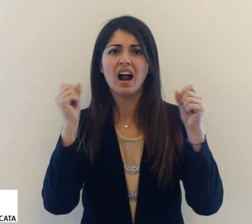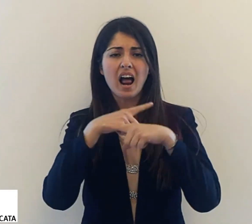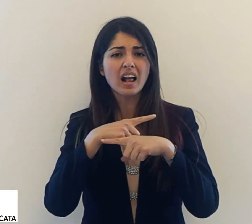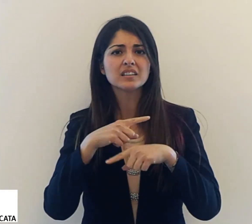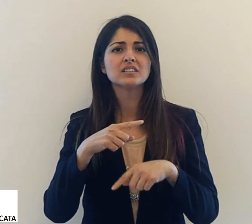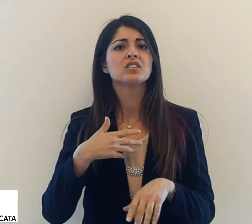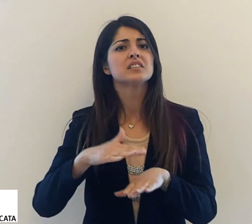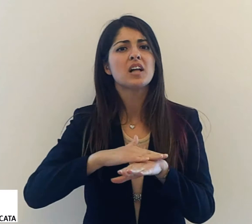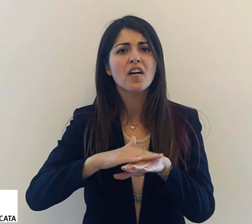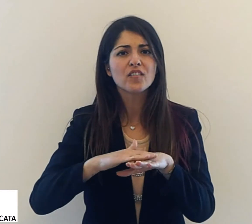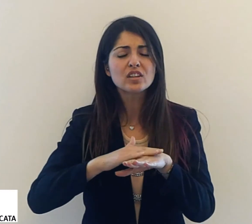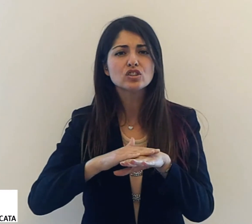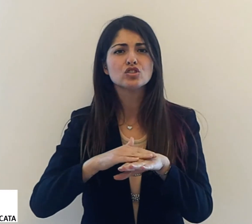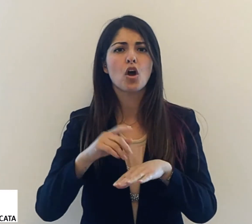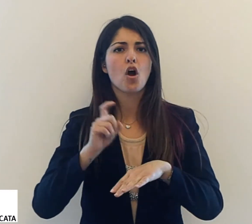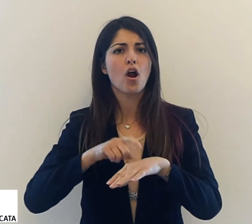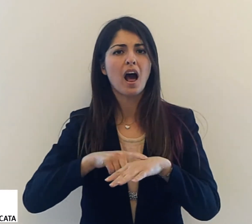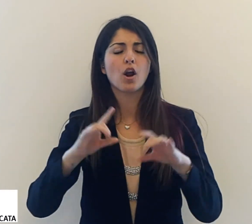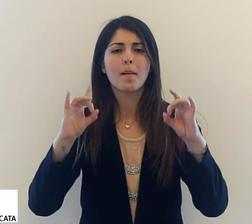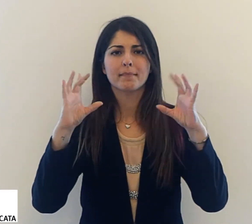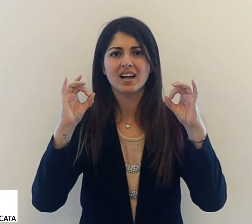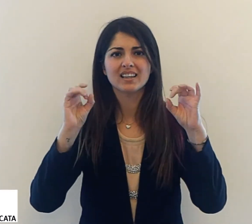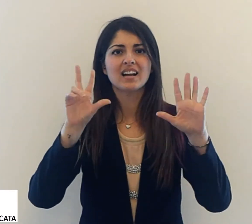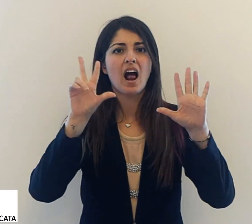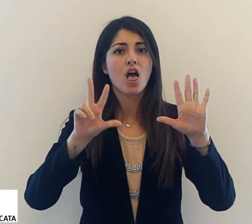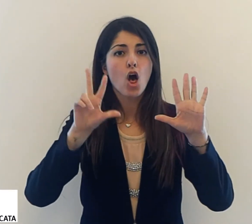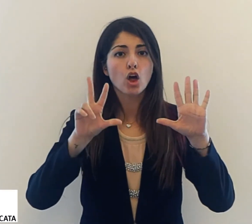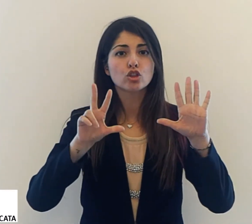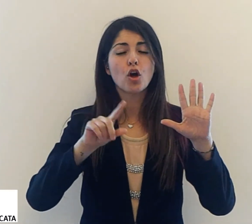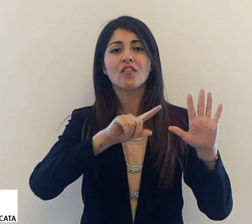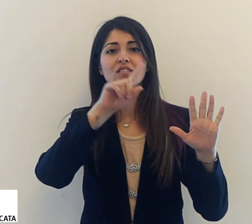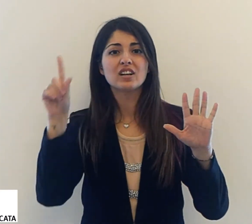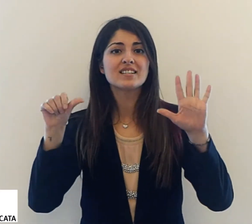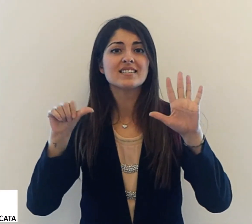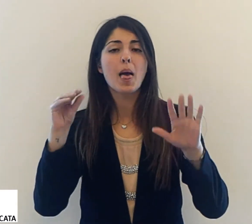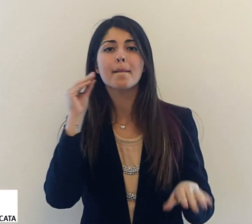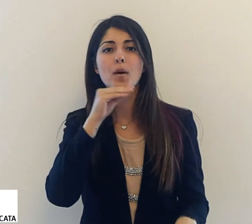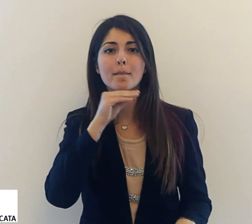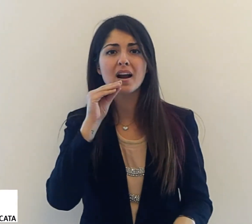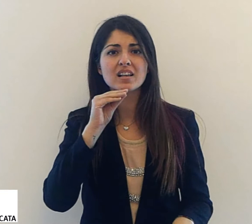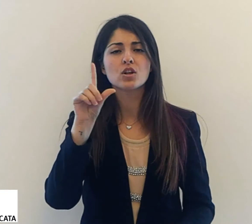Il servizio è attivo dalle 8 alle 18,